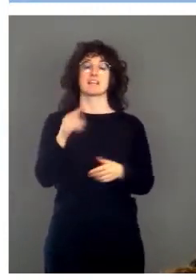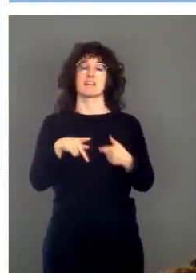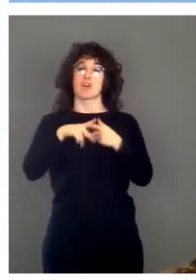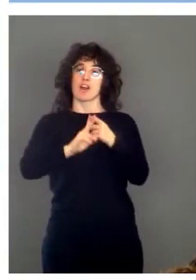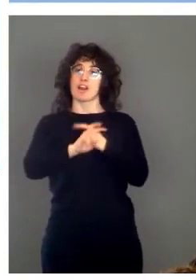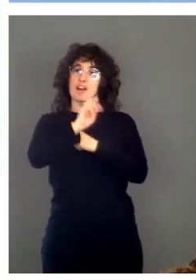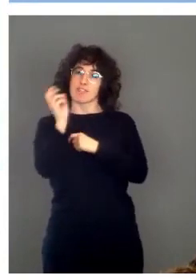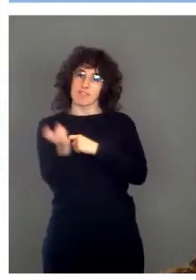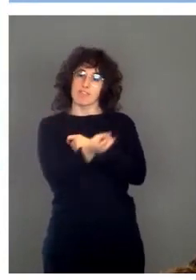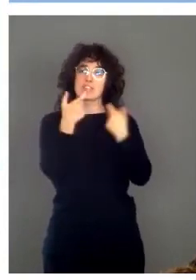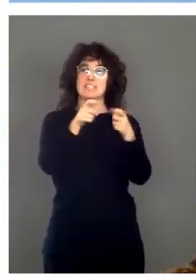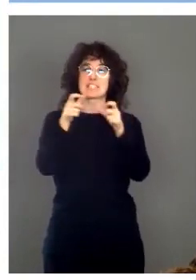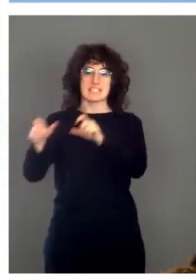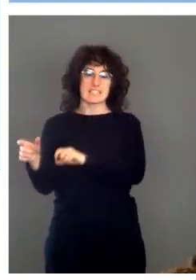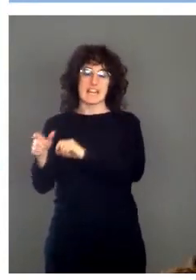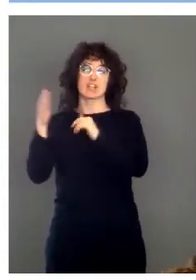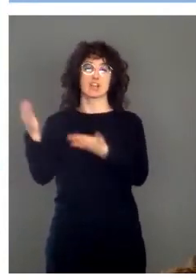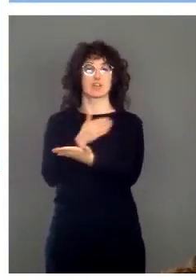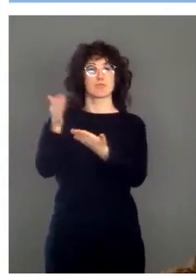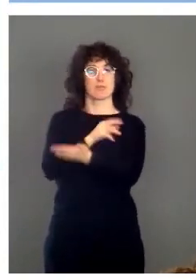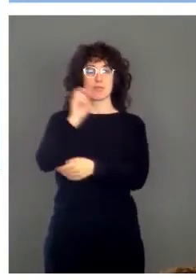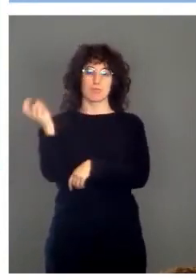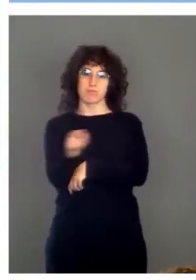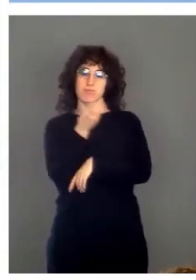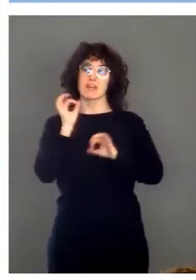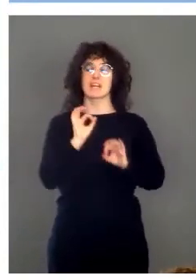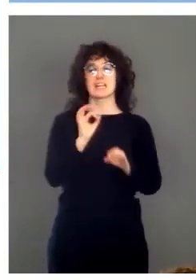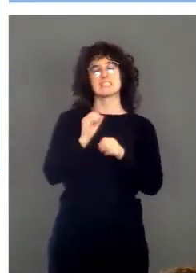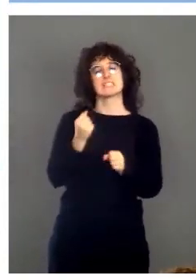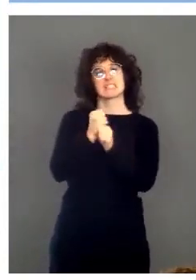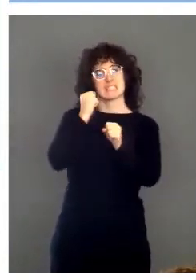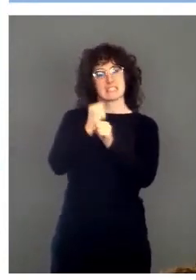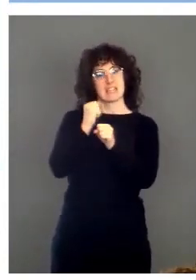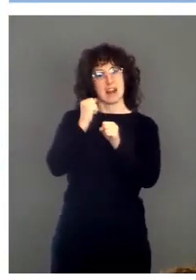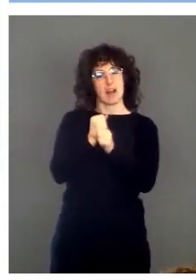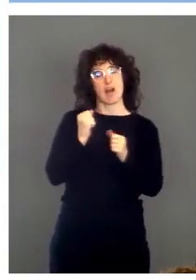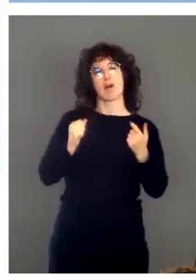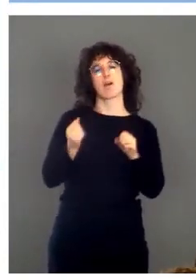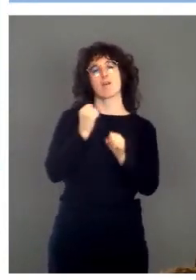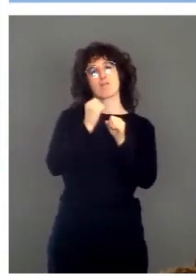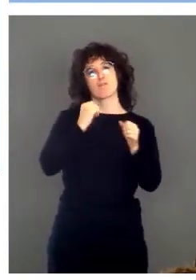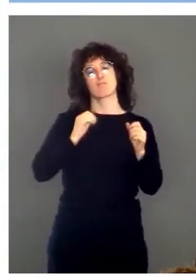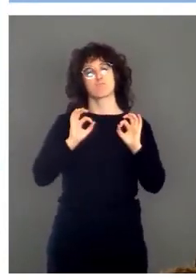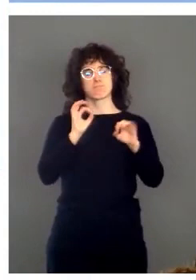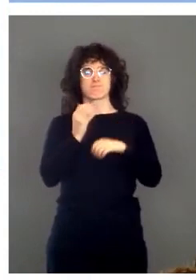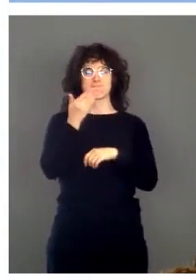Qué hace una labor socioeconómica fundamental Eh eh Todo lo que nos habéis transmitido durante el día de hoy